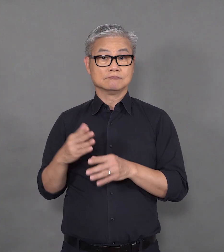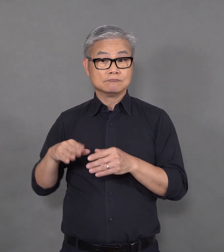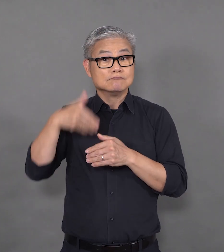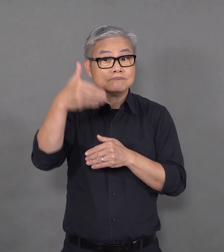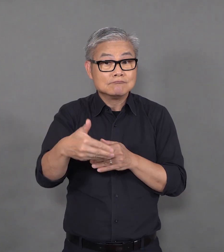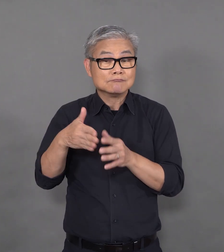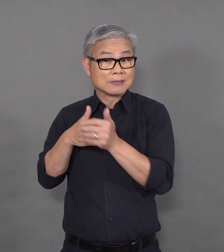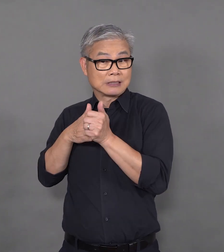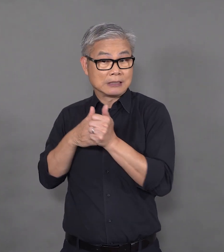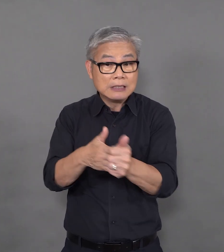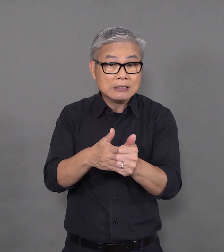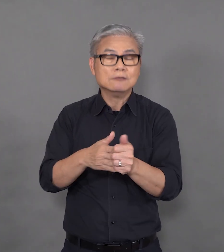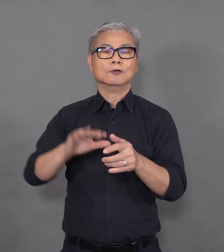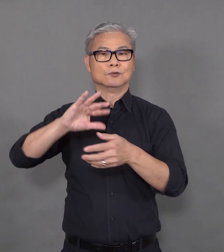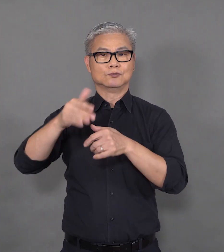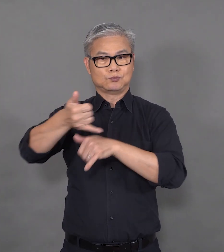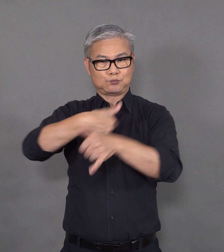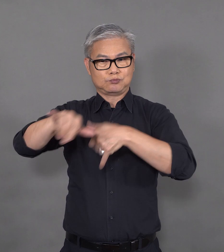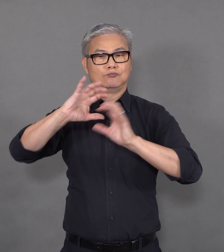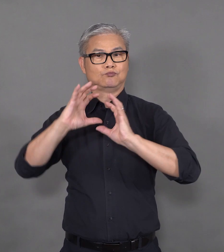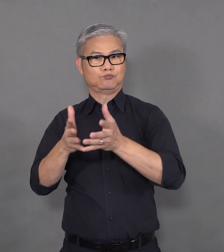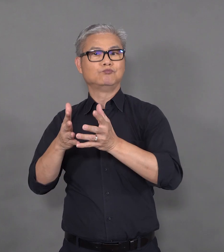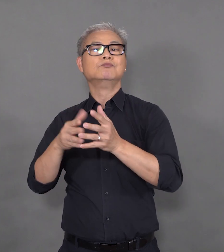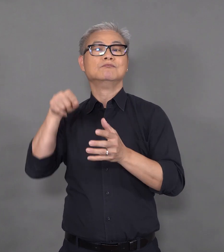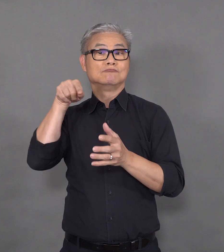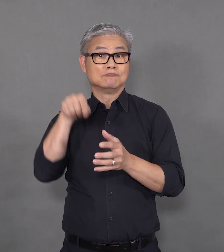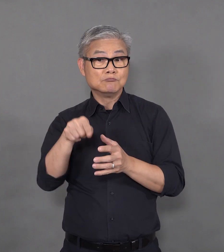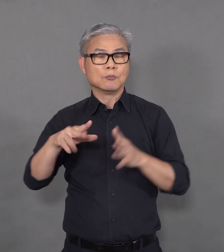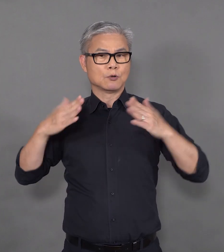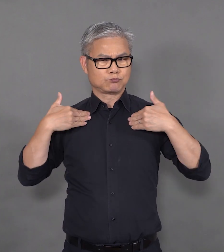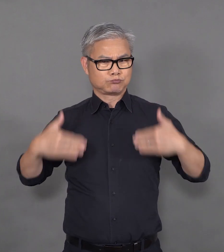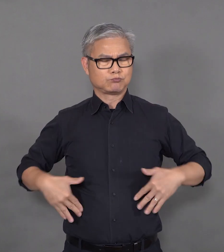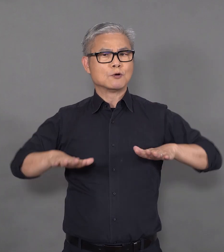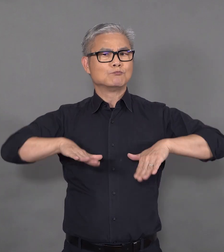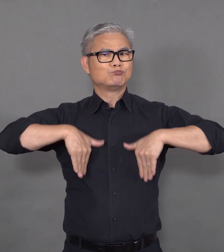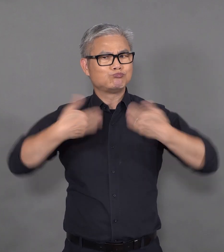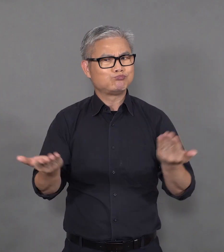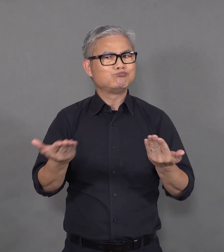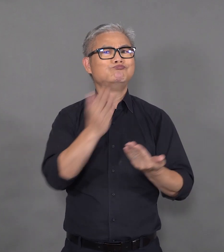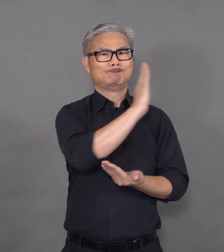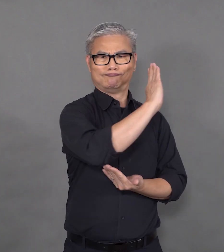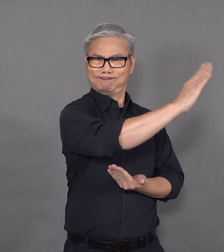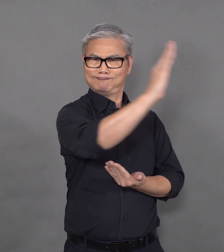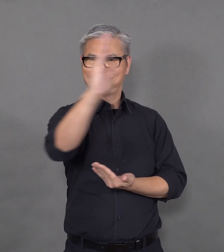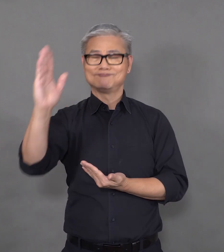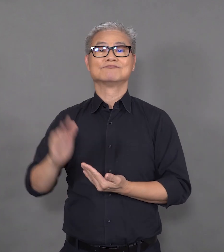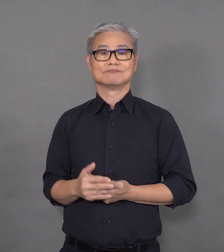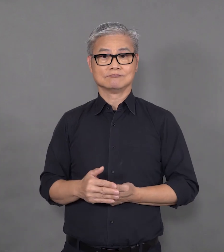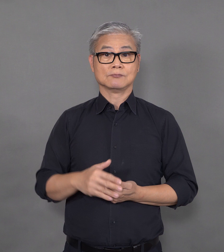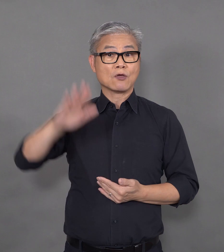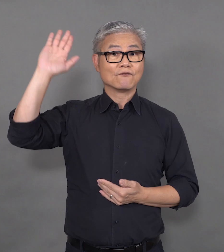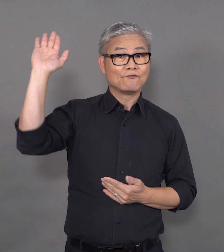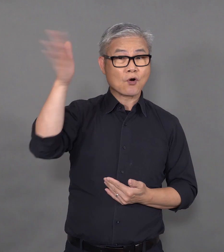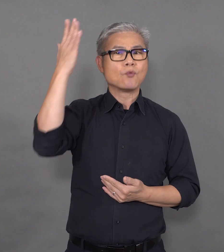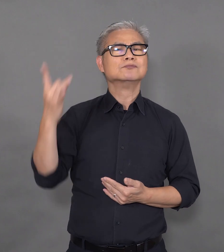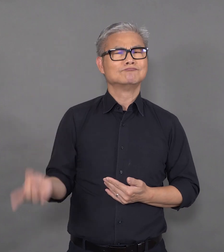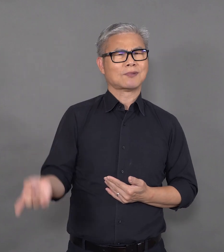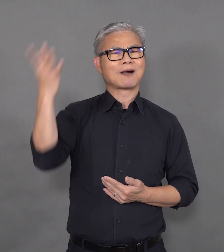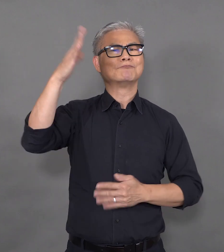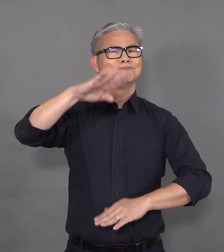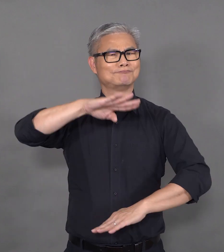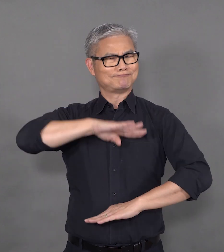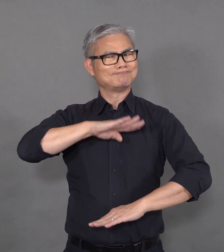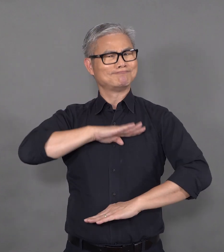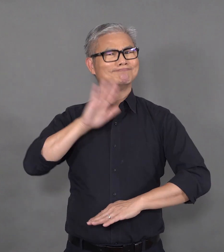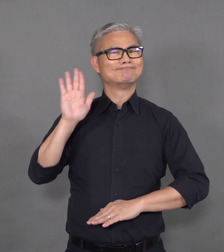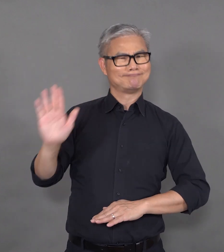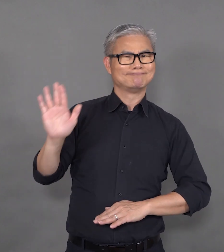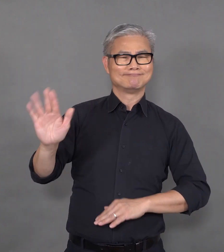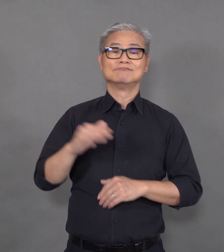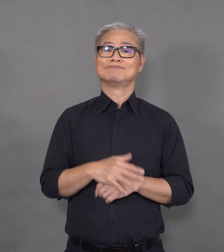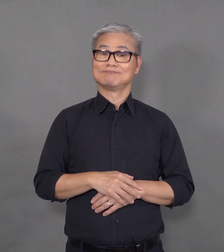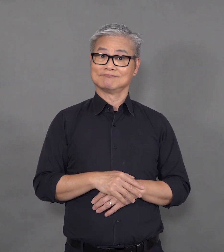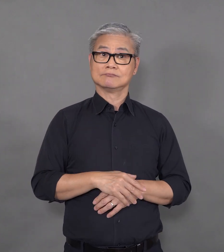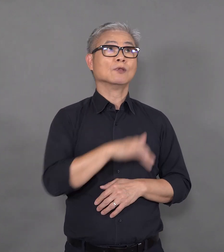一直帶領劇團演出風格獨特的作品